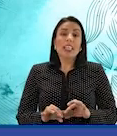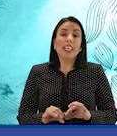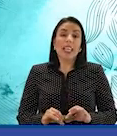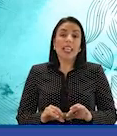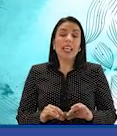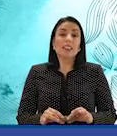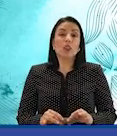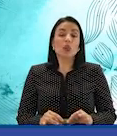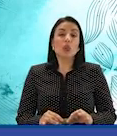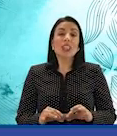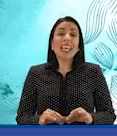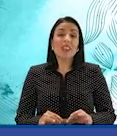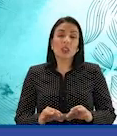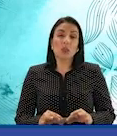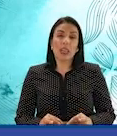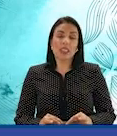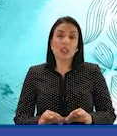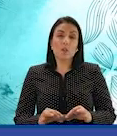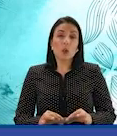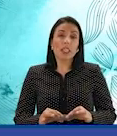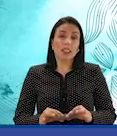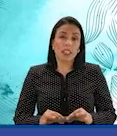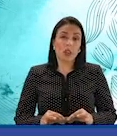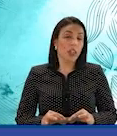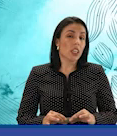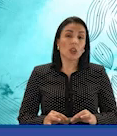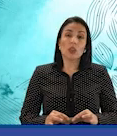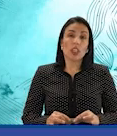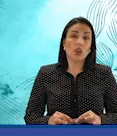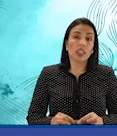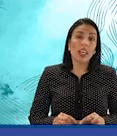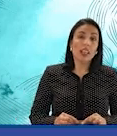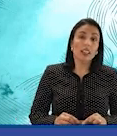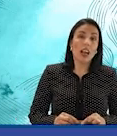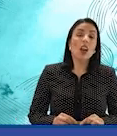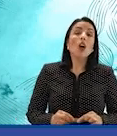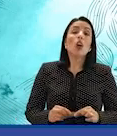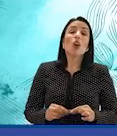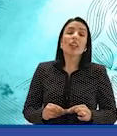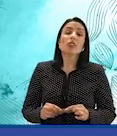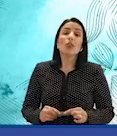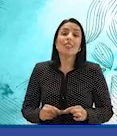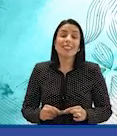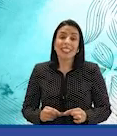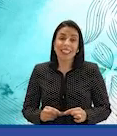que la institución debe tomarse muy en serio y que Contraloría General lo que solicita